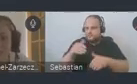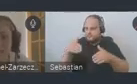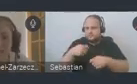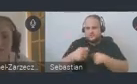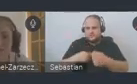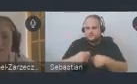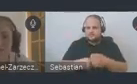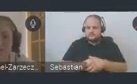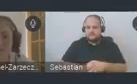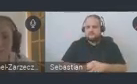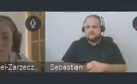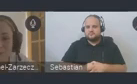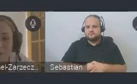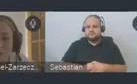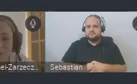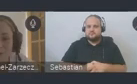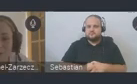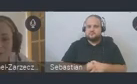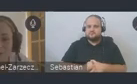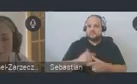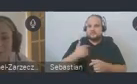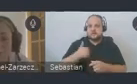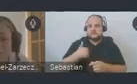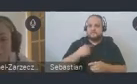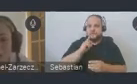Ja właśnie z moimi grupami,